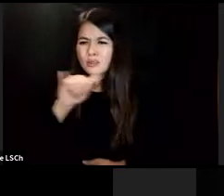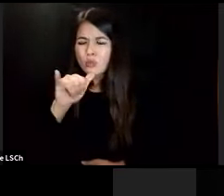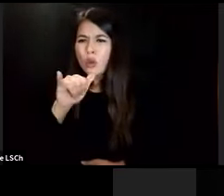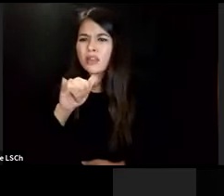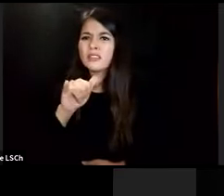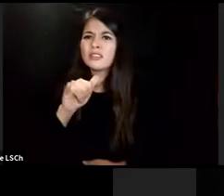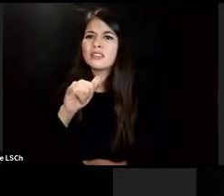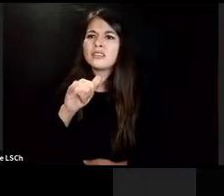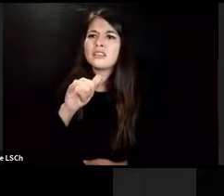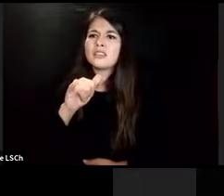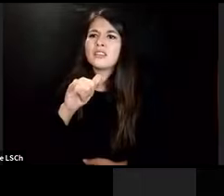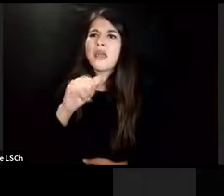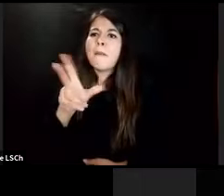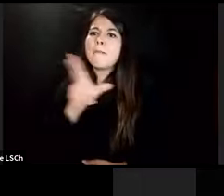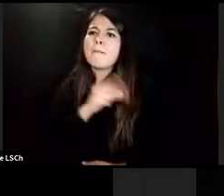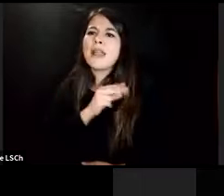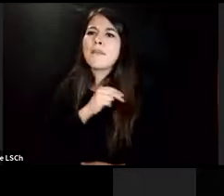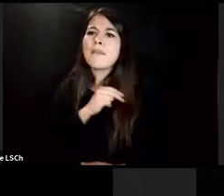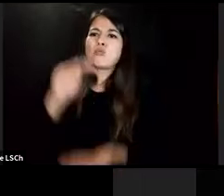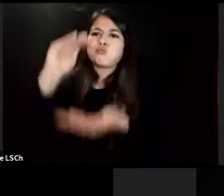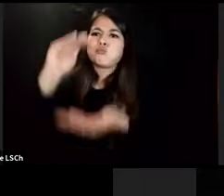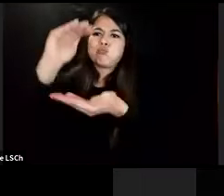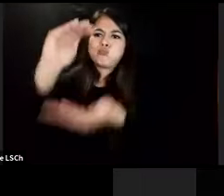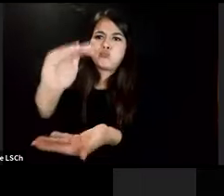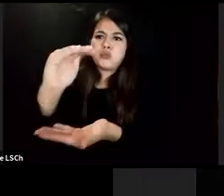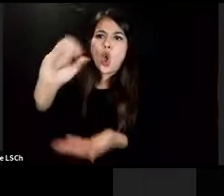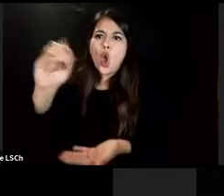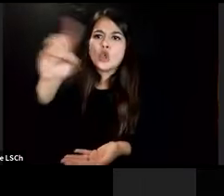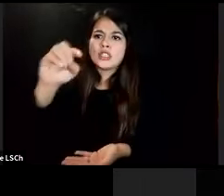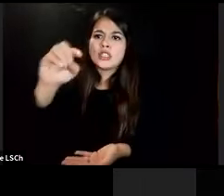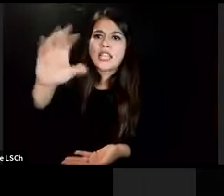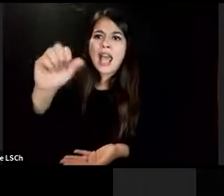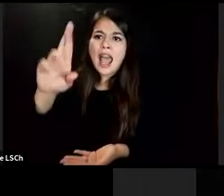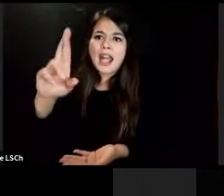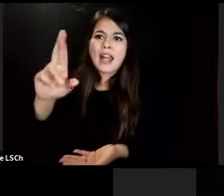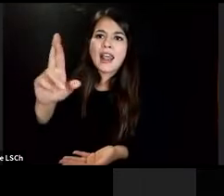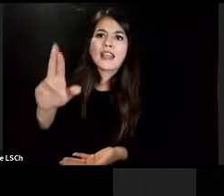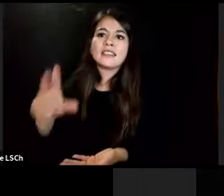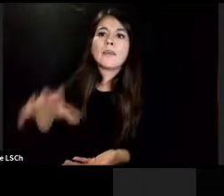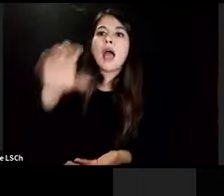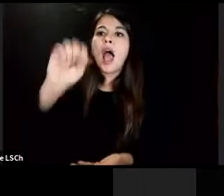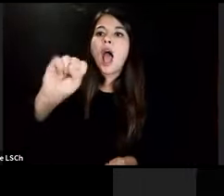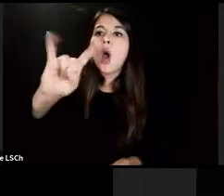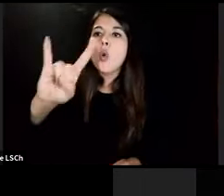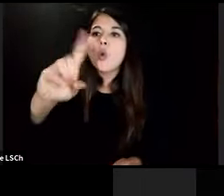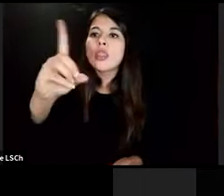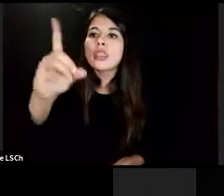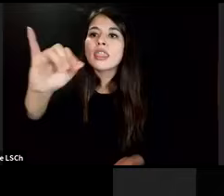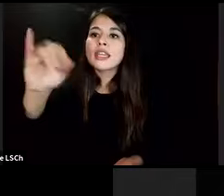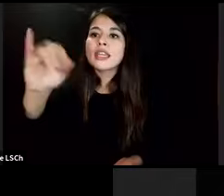Oscar de los audiolibros que se llaman los Audies. (Audies, no como la marca de autos